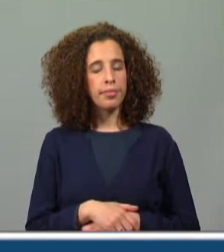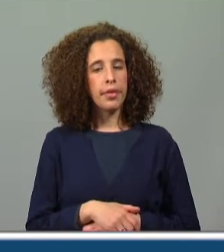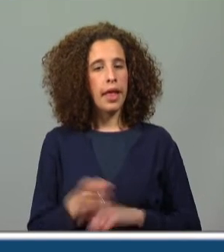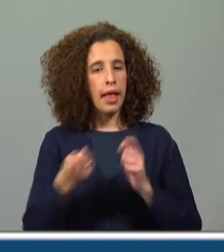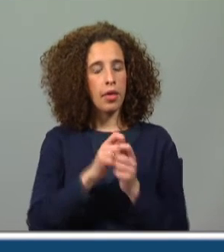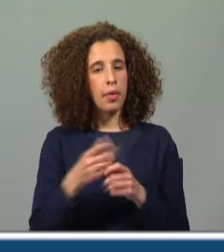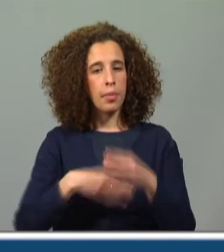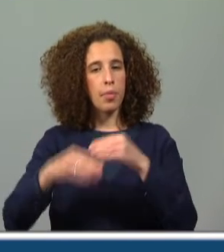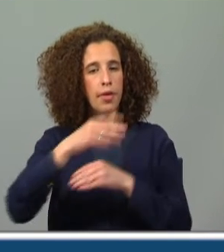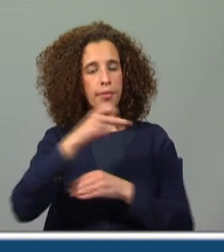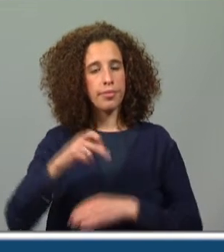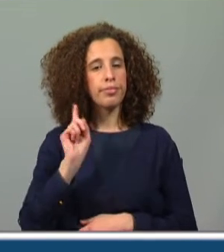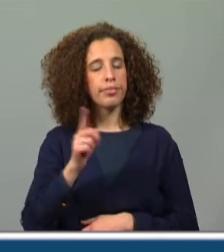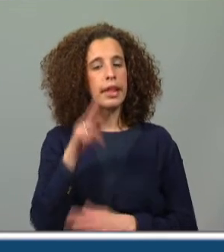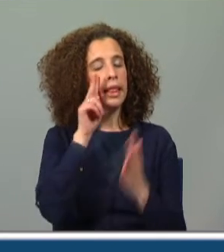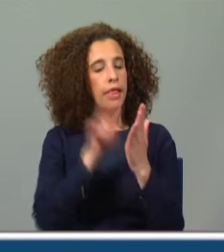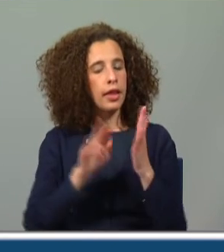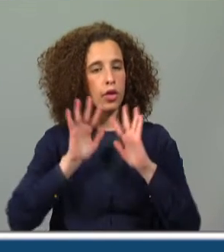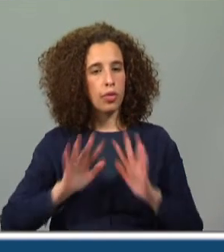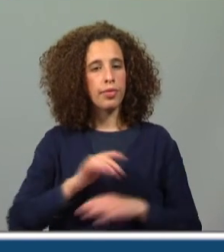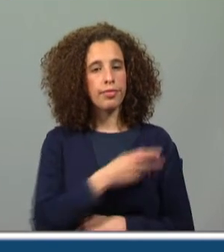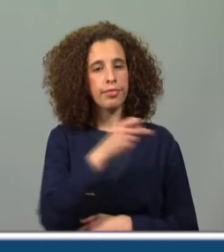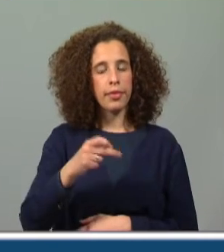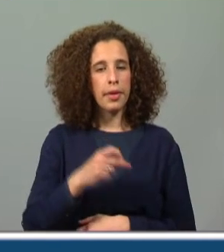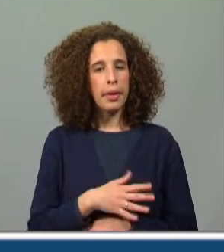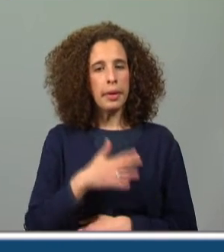para completar a frase aqui temos que ler com calma na frase meu peito estava 要完成這裡的句子，我們必須冷靜地讀我的胸膛是